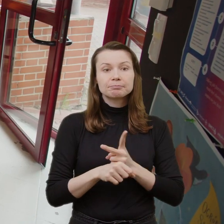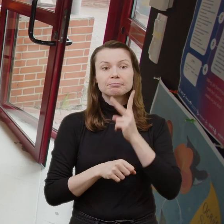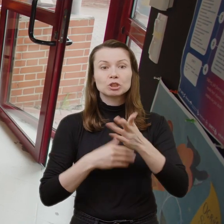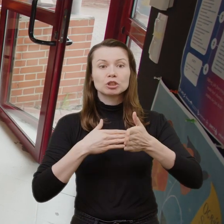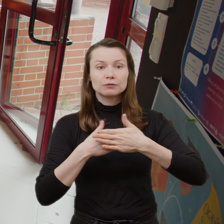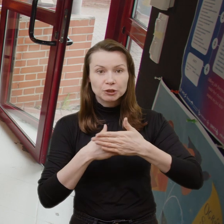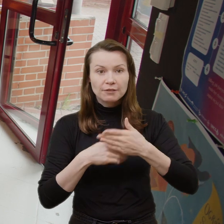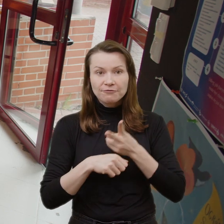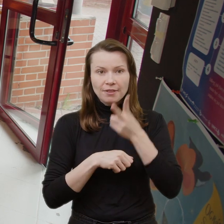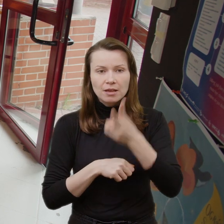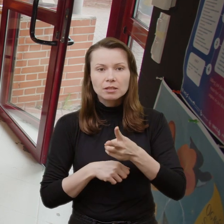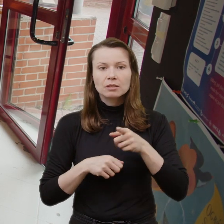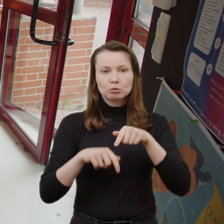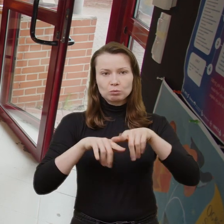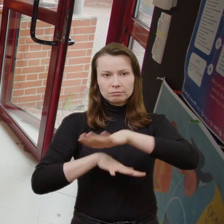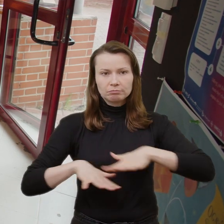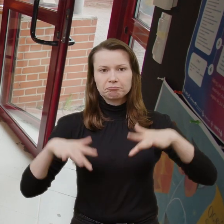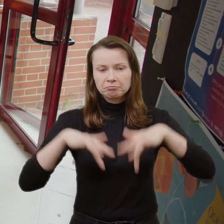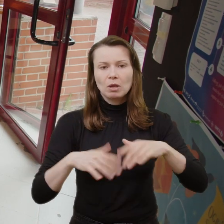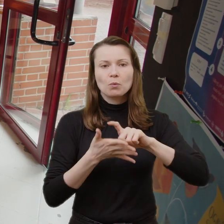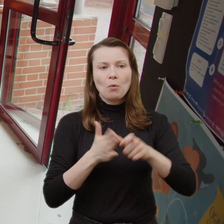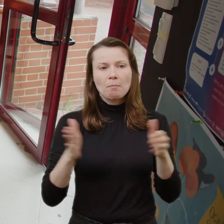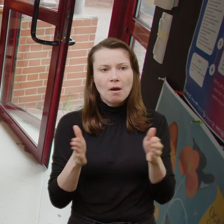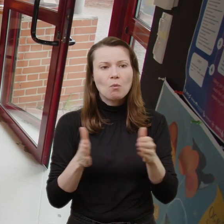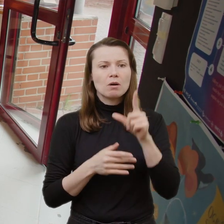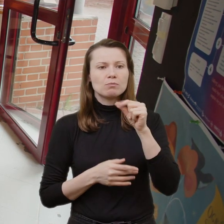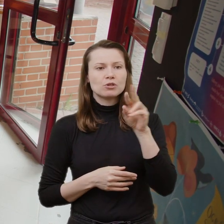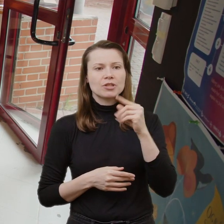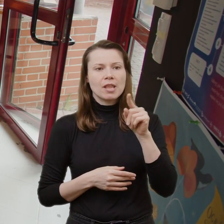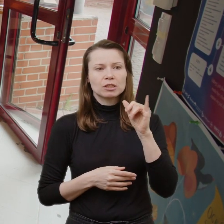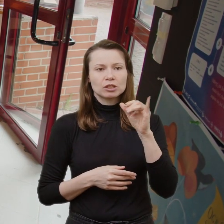a po przejściu przez drzwi główne znajdziecie się w niewielkim przedsionku.